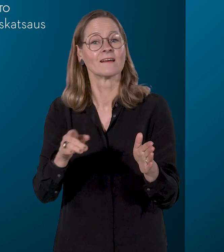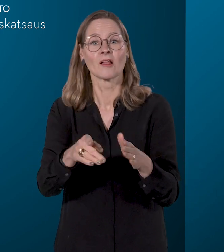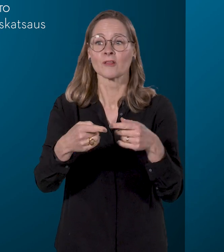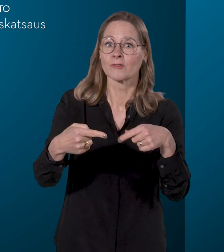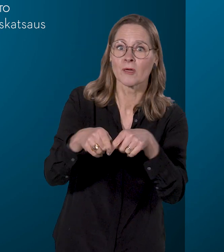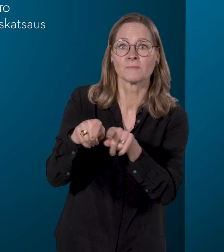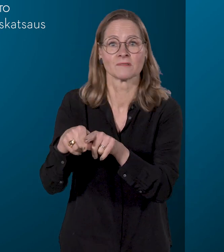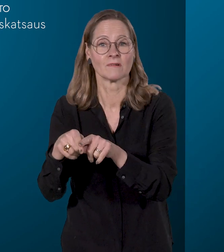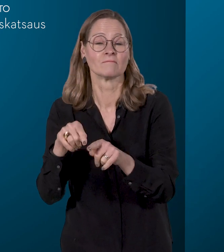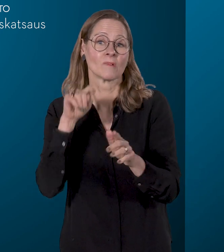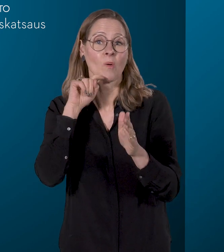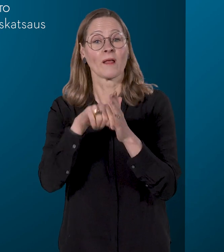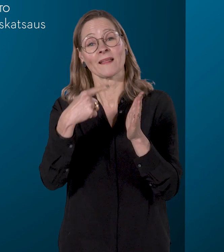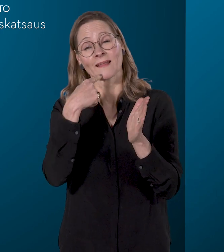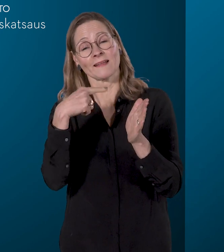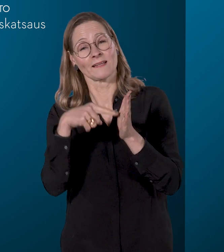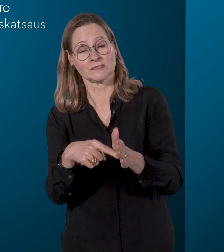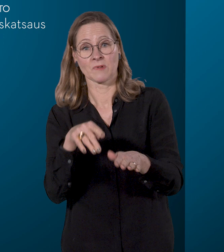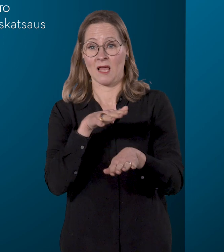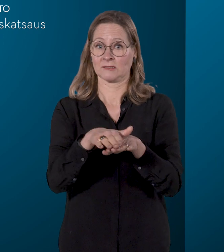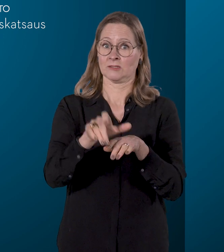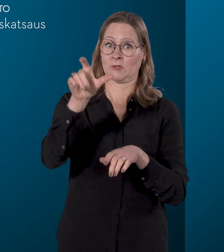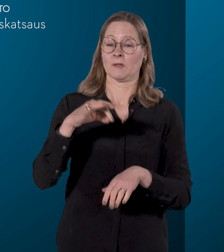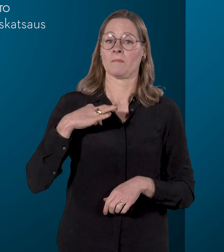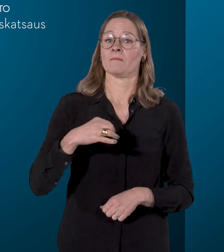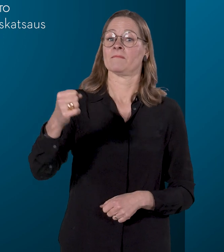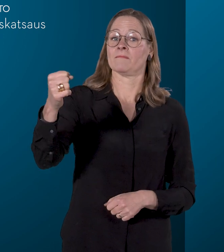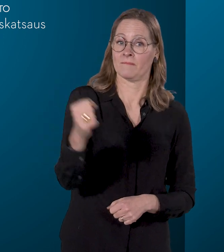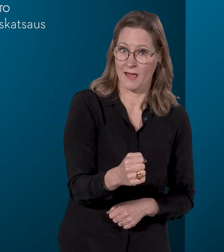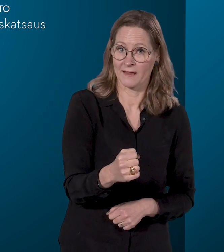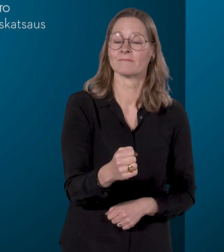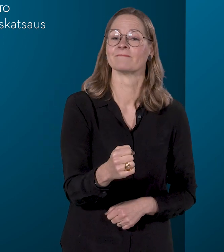jonka toimenpiteisiin kuuluu muun muassa asiantuntijan palkkaaminen -